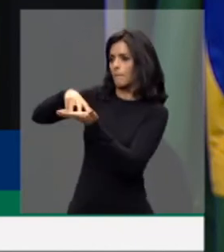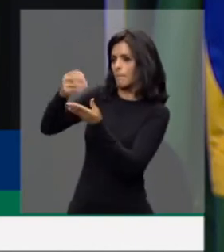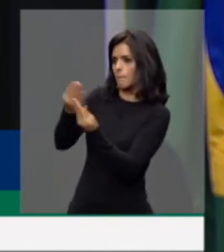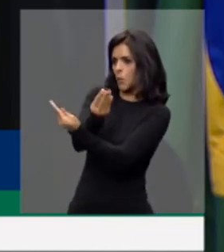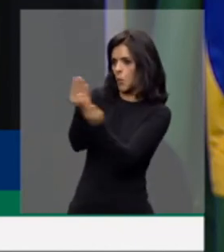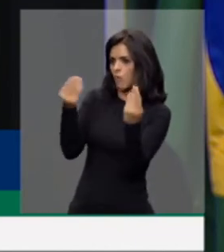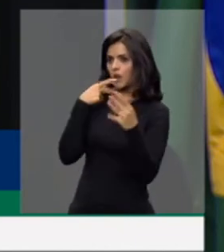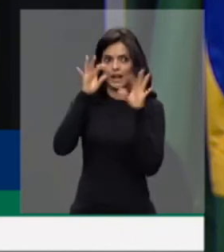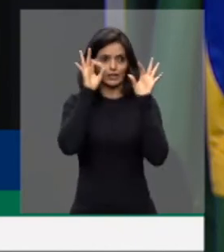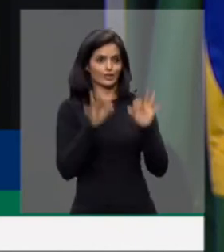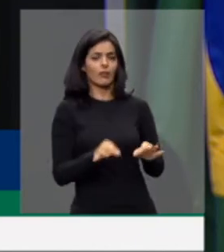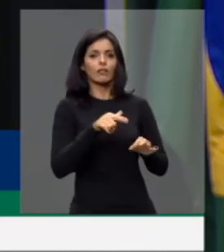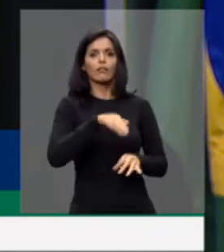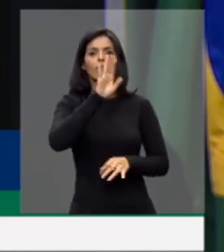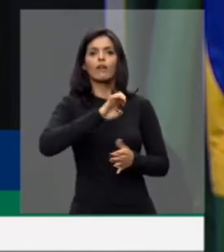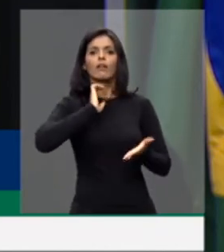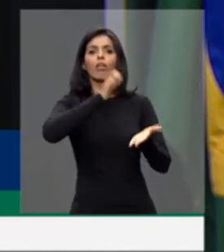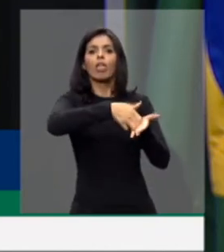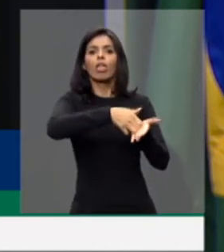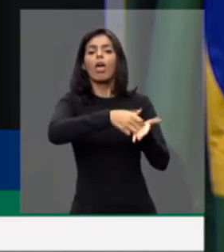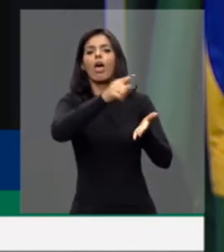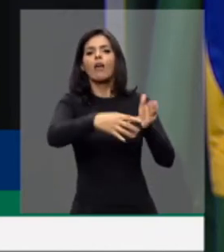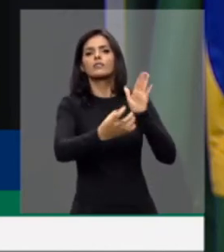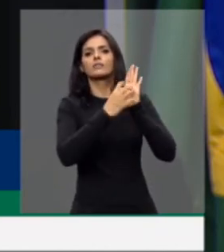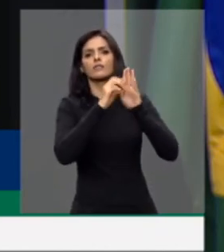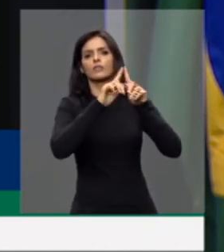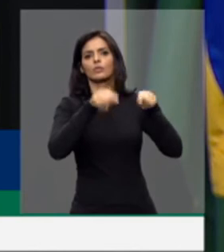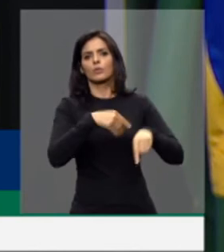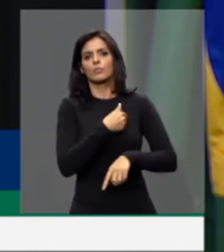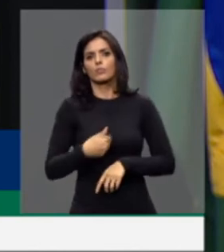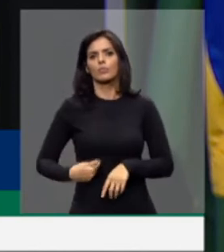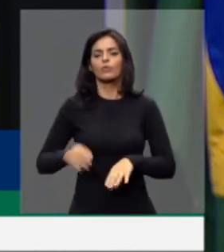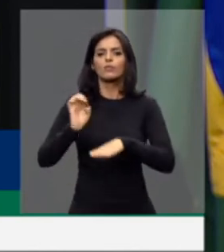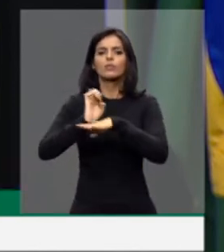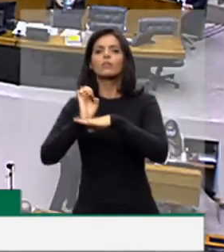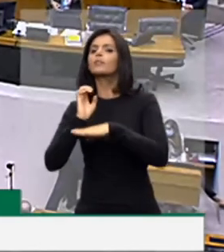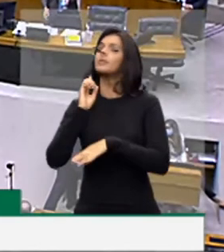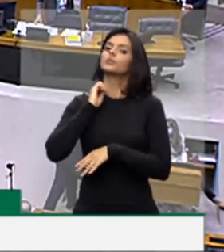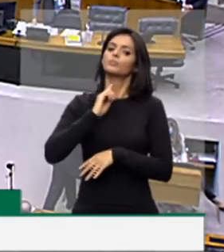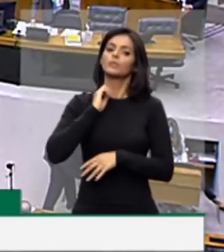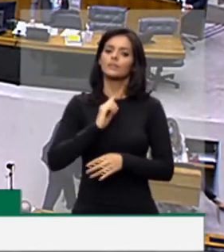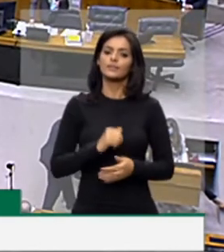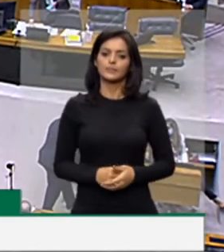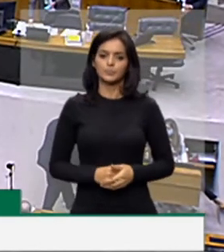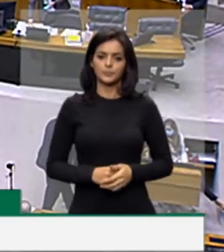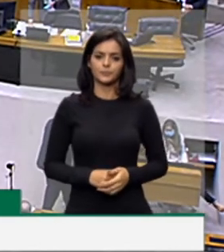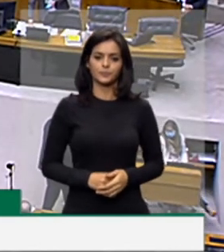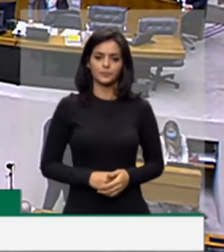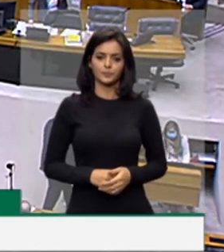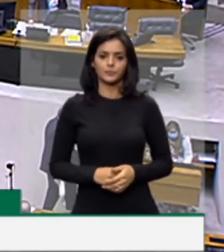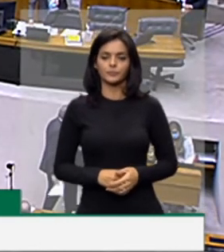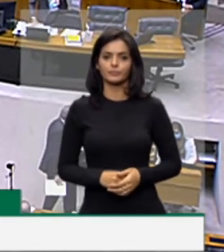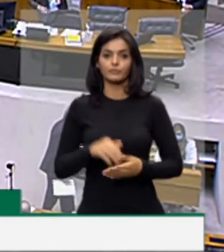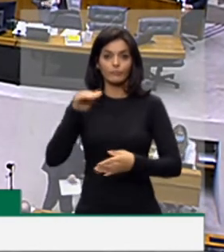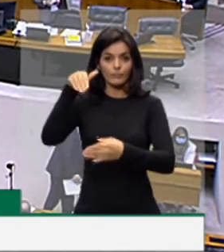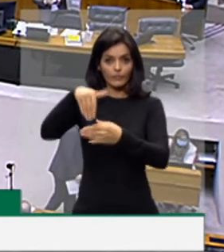BILHÕES DE REAIS. VAI RECEBER 132 BILHÕES EM DEZ ANOS. E MUITOS AQUI COMEMORARAM DIZENDO QUE ESTÁ FAZENDO JUSTIÇA, QUEM ESTÁ PAGANDO A CONTA SÃO OS SERVIDORES